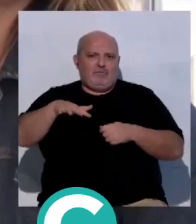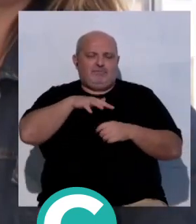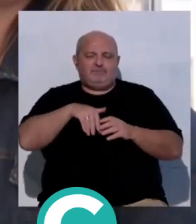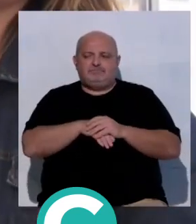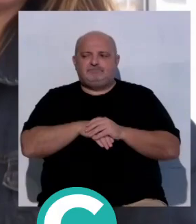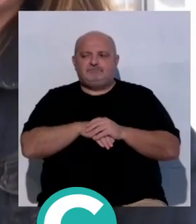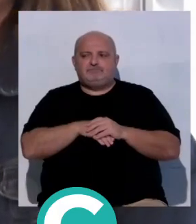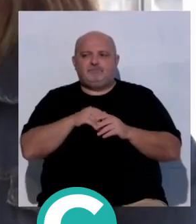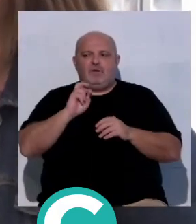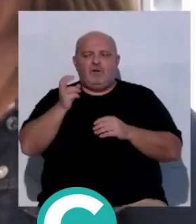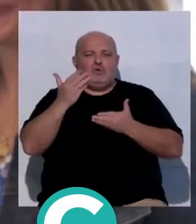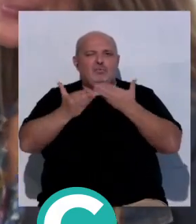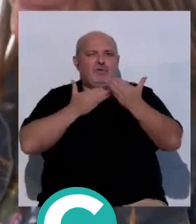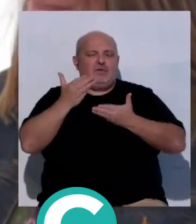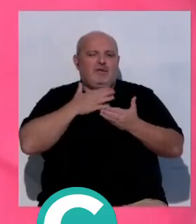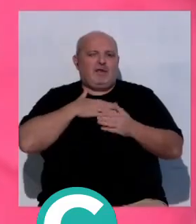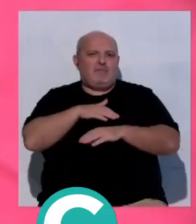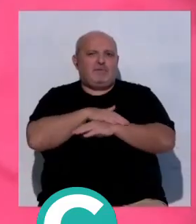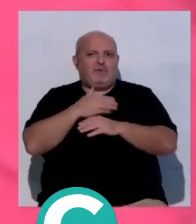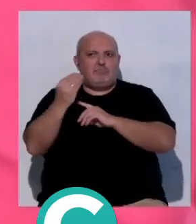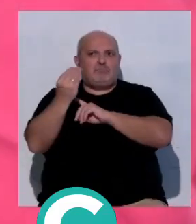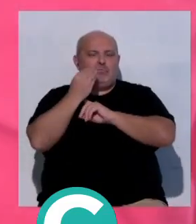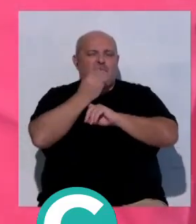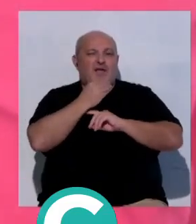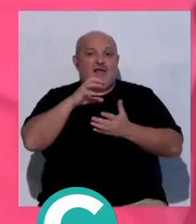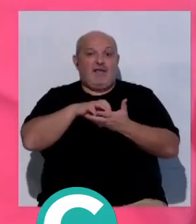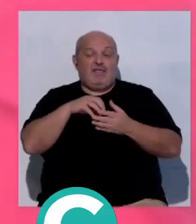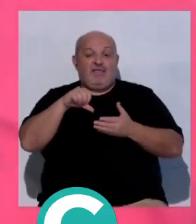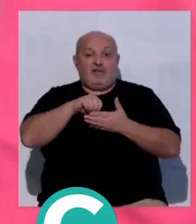a través de otra subvención de la Administración autonómica cá centro comercial pone en marcha la